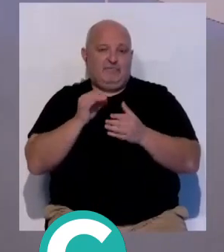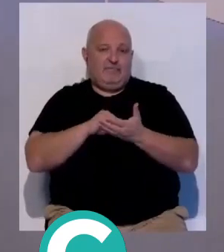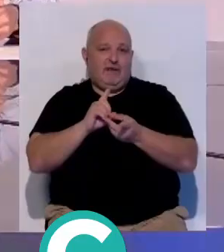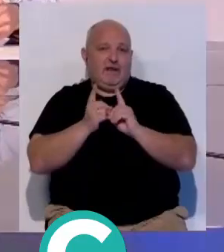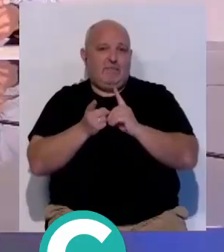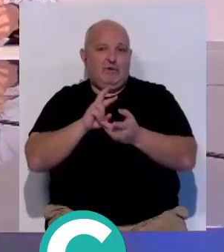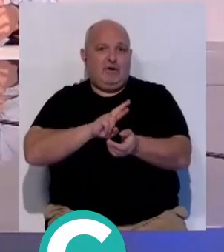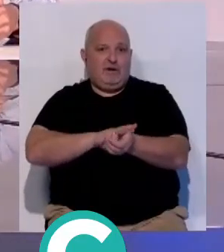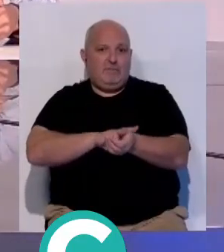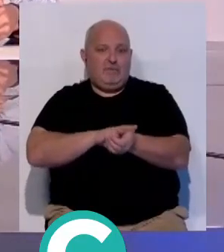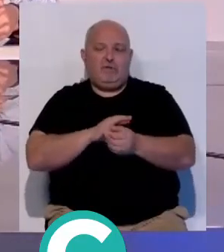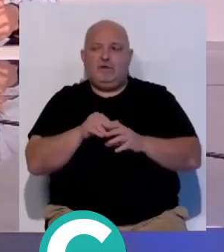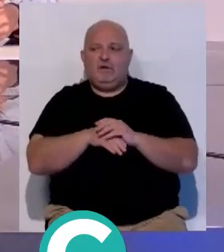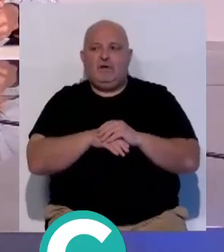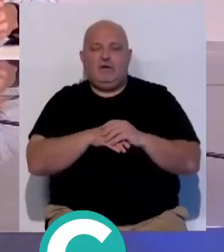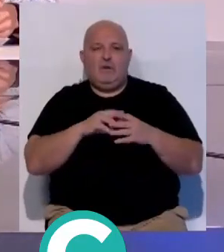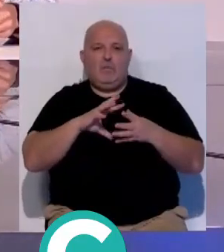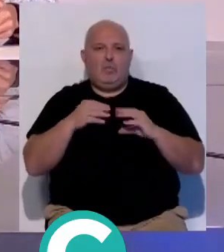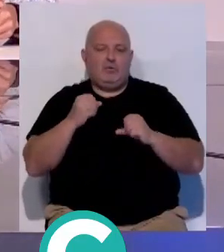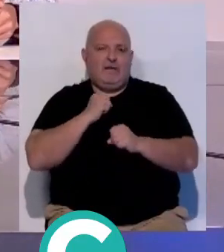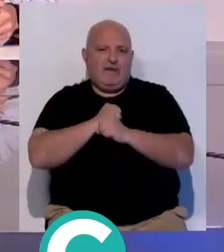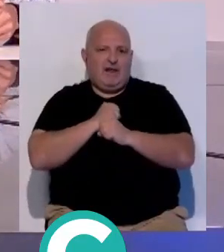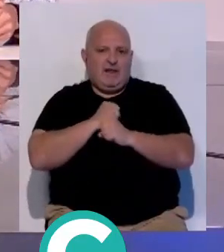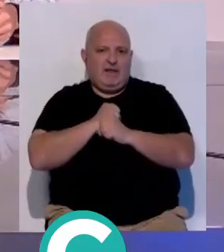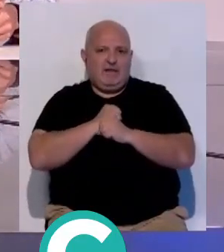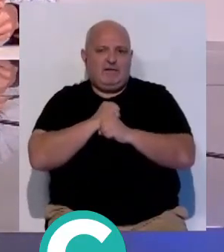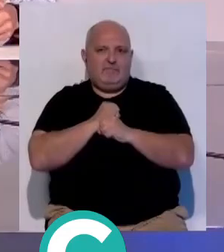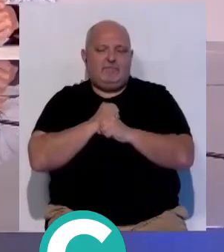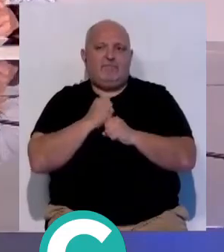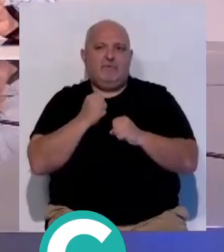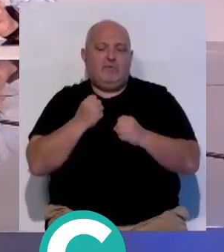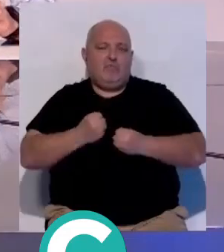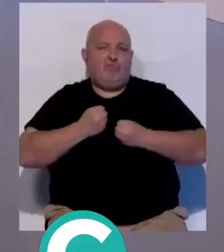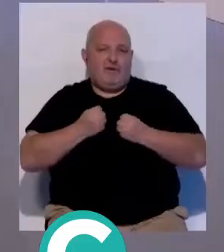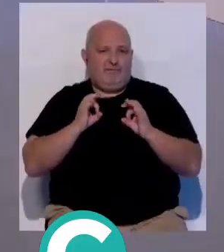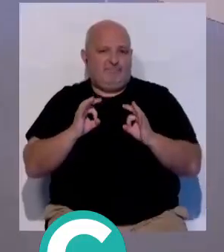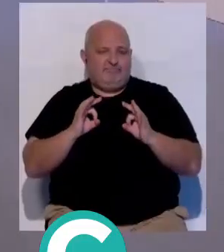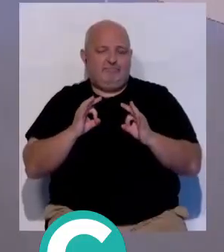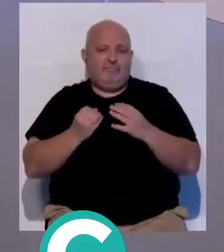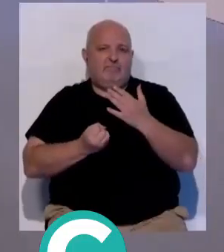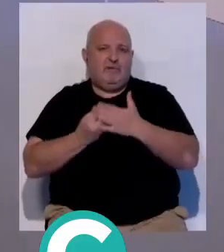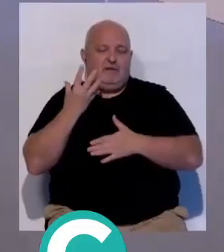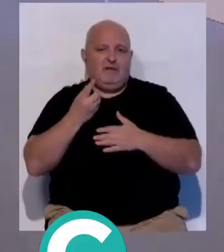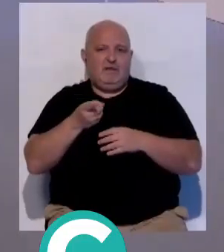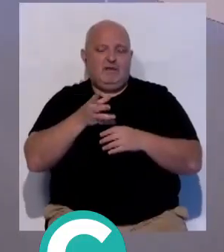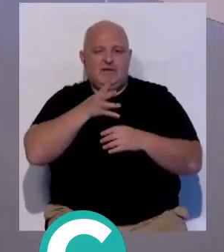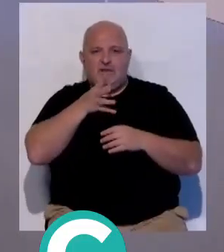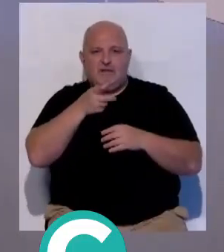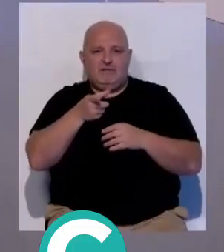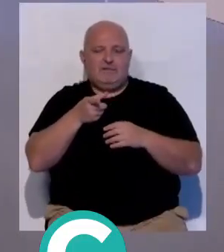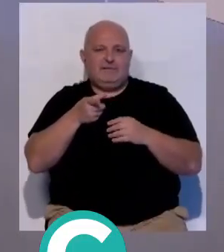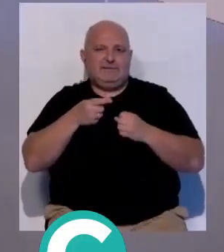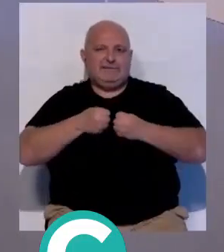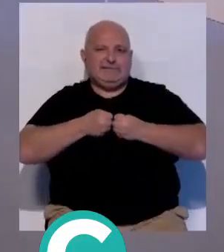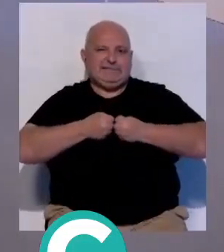de ritmo es eso del músculo trabaja muy fuerte y Eso provoca estas elongamiento que llamábamos en